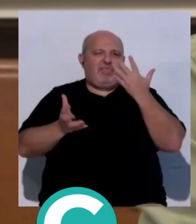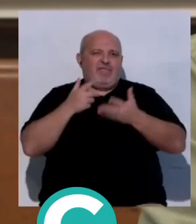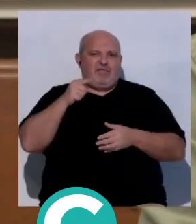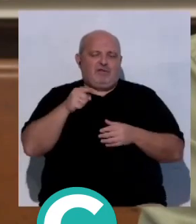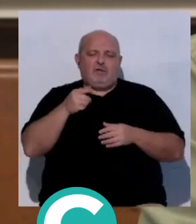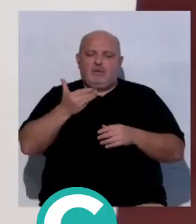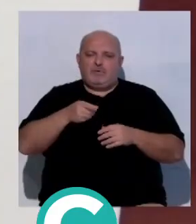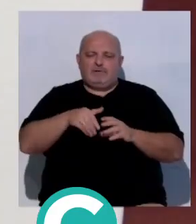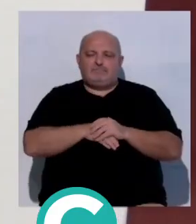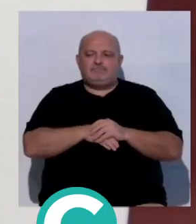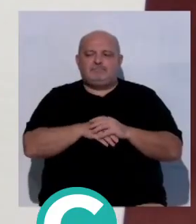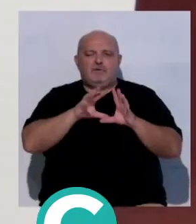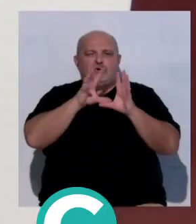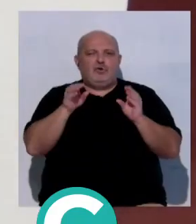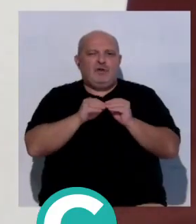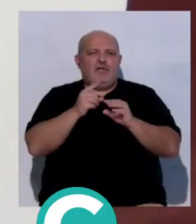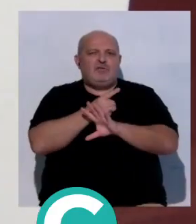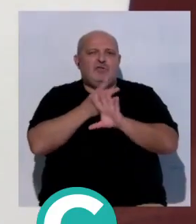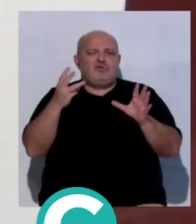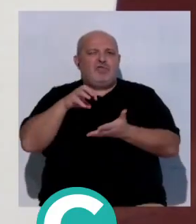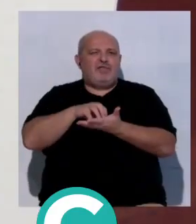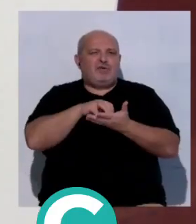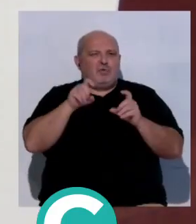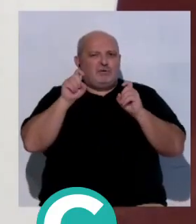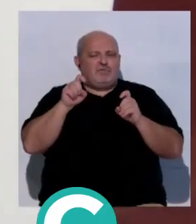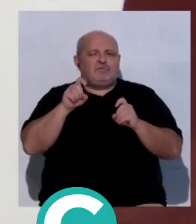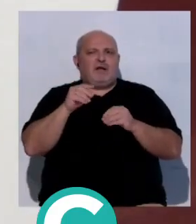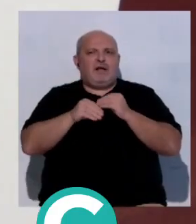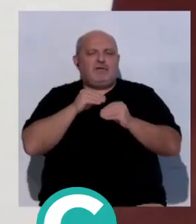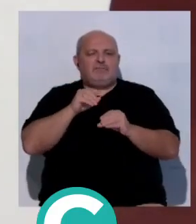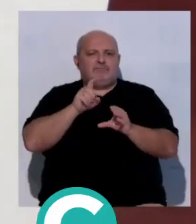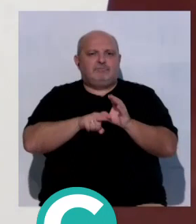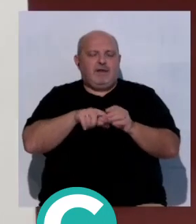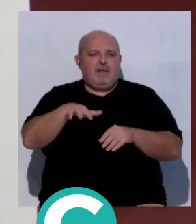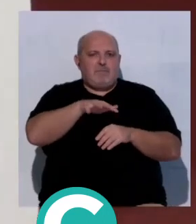lo importante en total 18 centros educativos serán los que pasarán por este espacio en donde